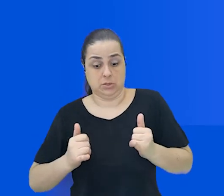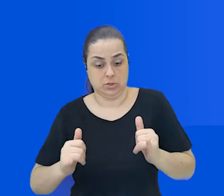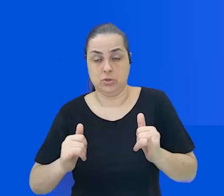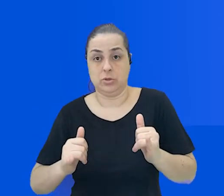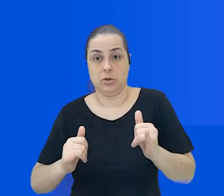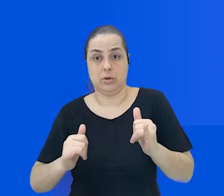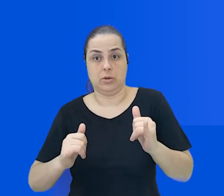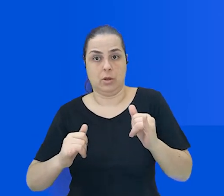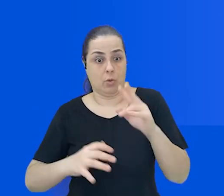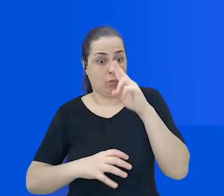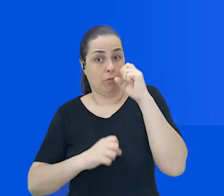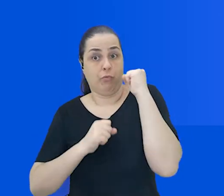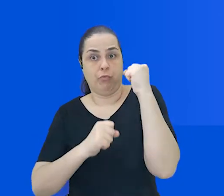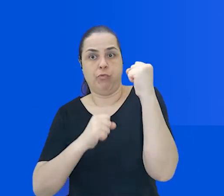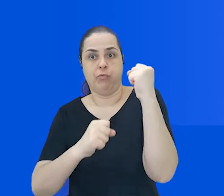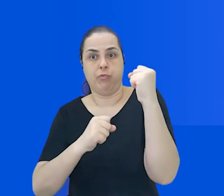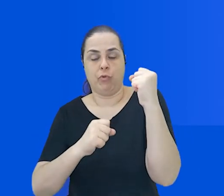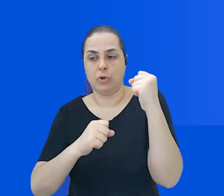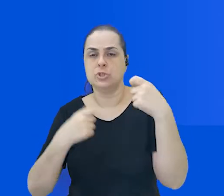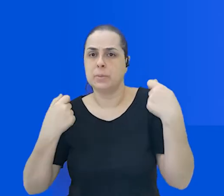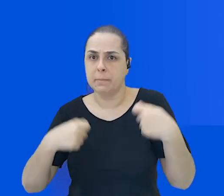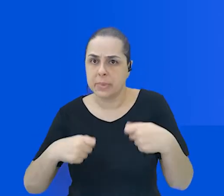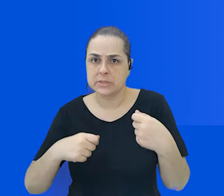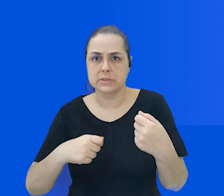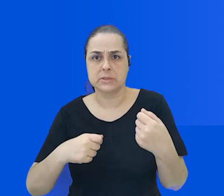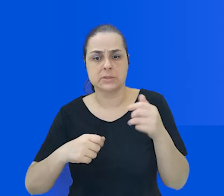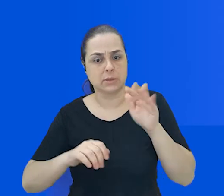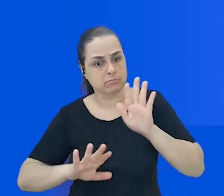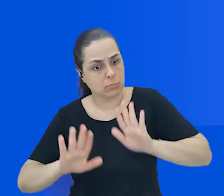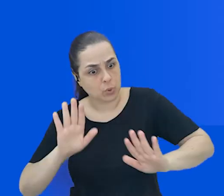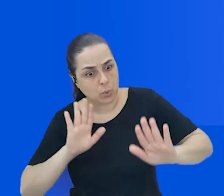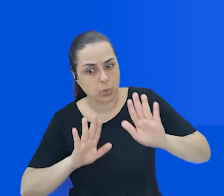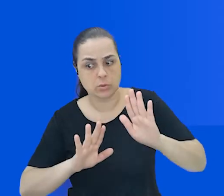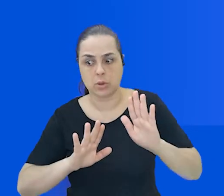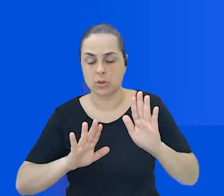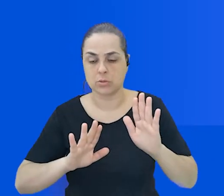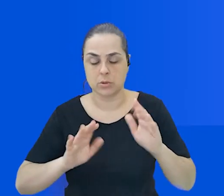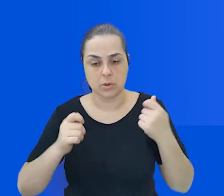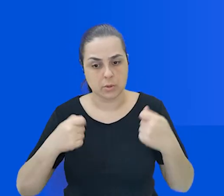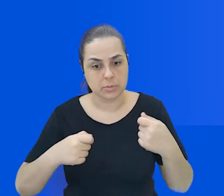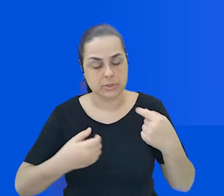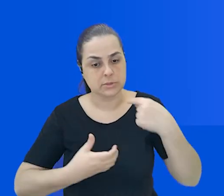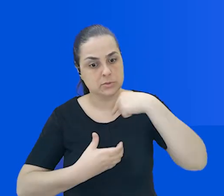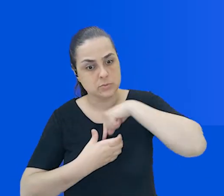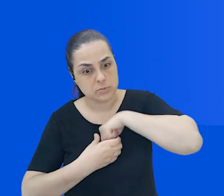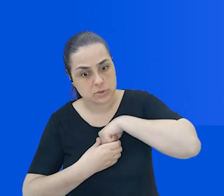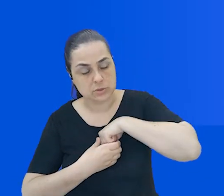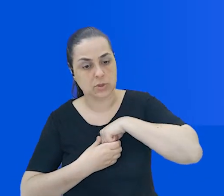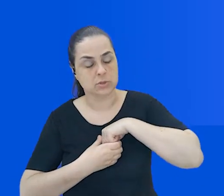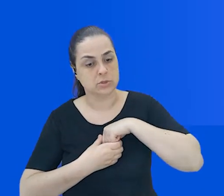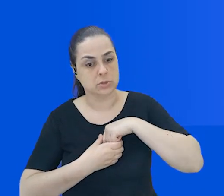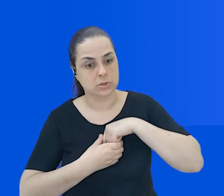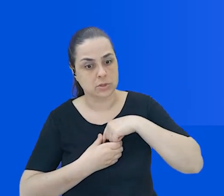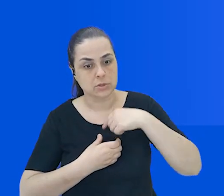precisa passar por isso e cuidar disso e acolher que ela. Eu digo que ela vai encontrar uma brecha que nem a água